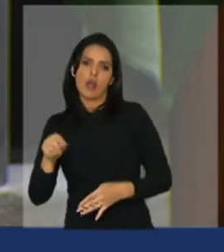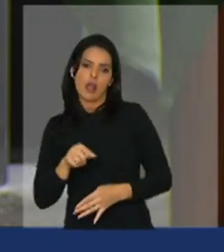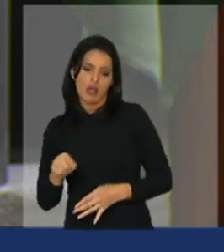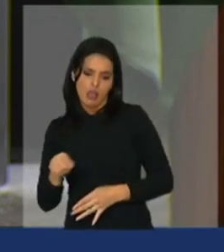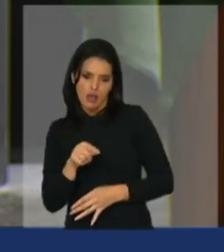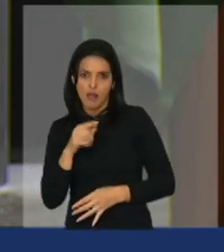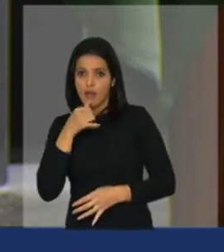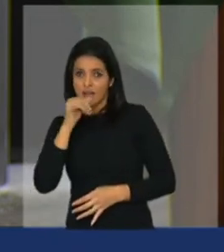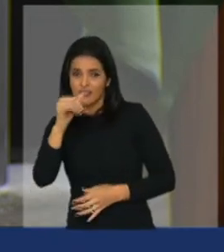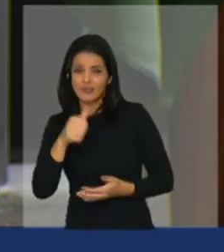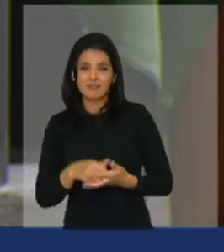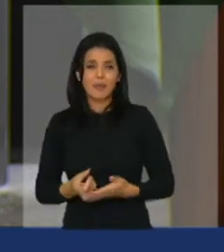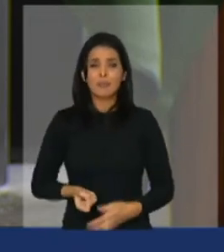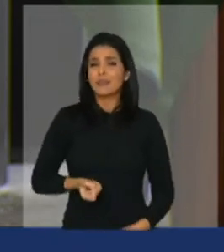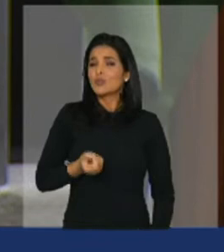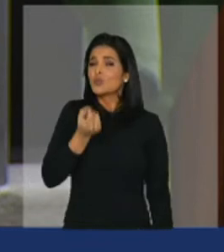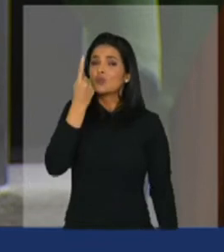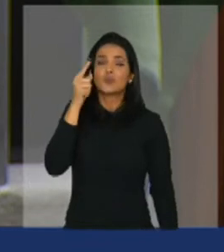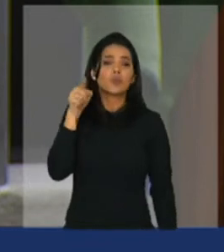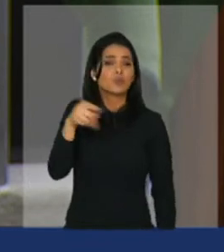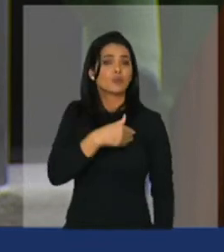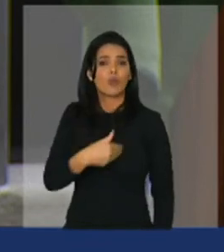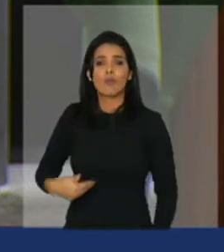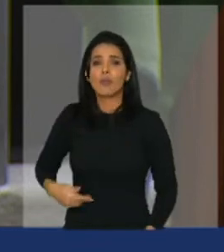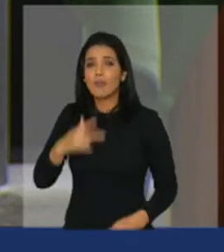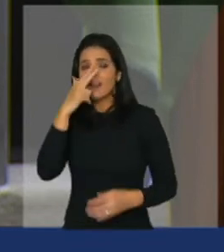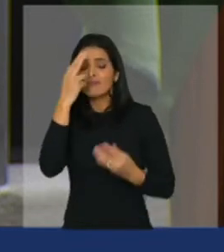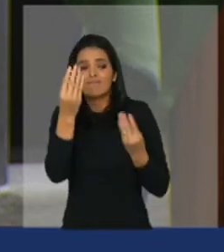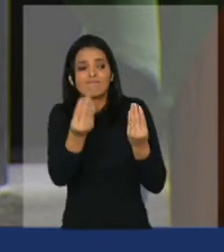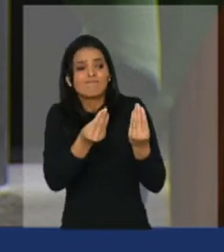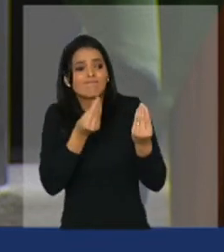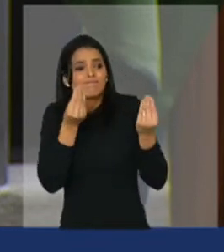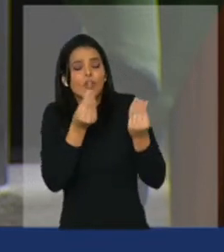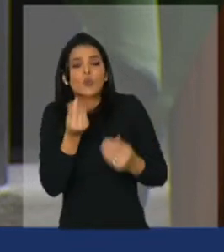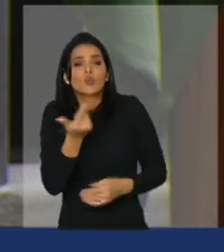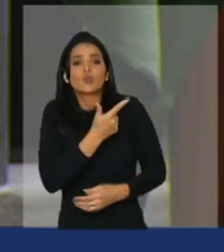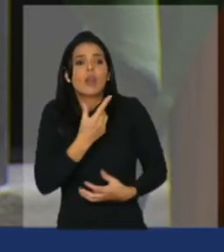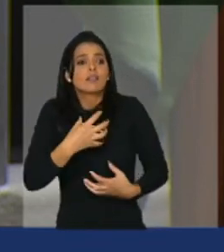VIRA AS COSTAS PARA O POVO BRASILEIRO, AS URNAS ELETRÔNICAS SÃO MODELO PARA